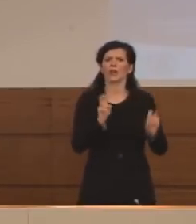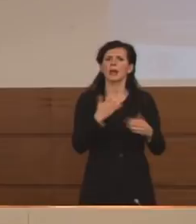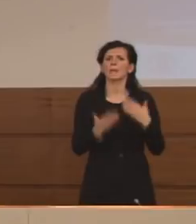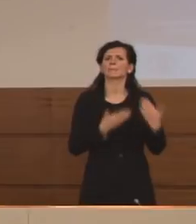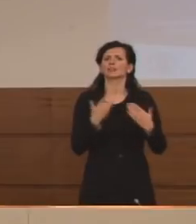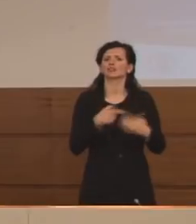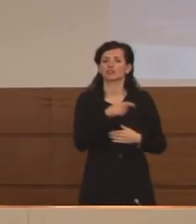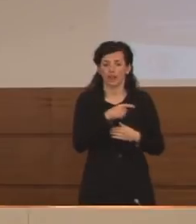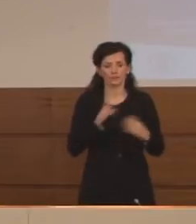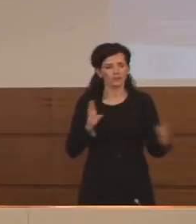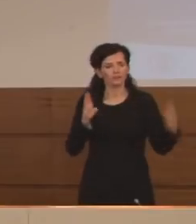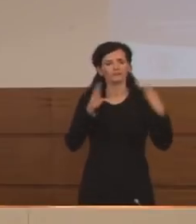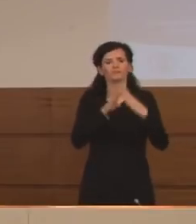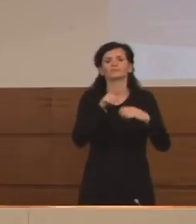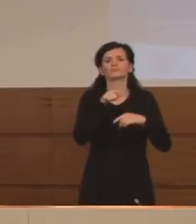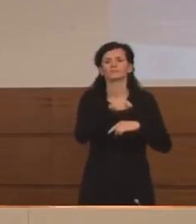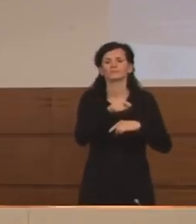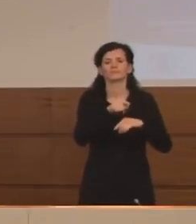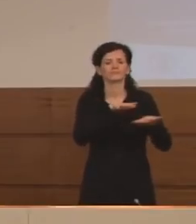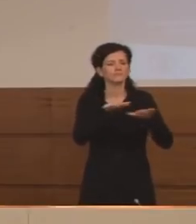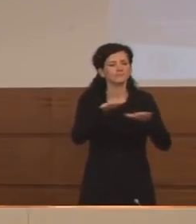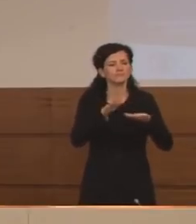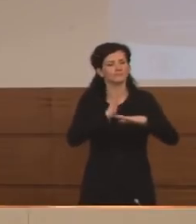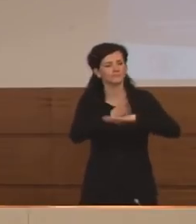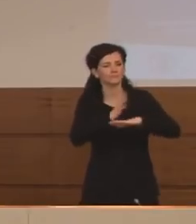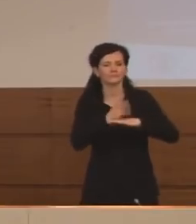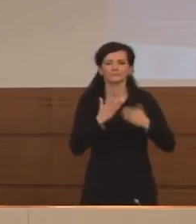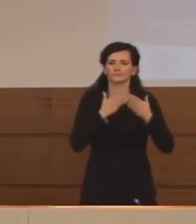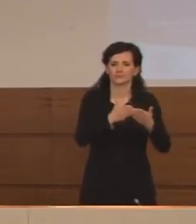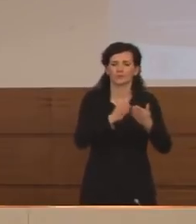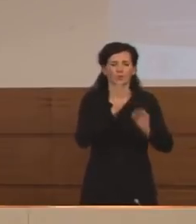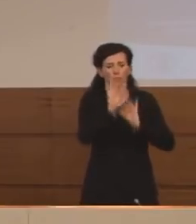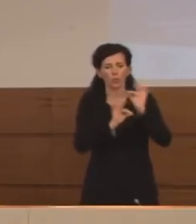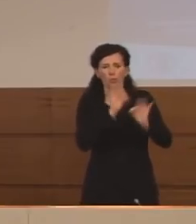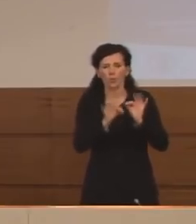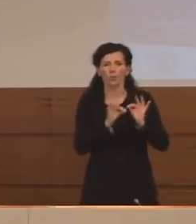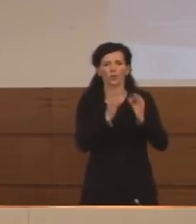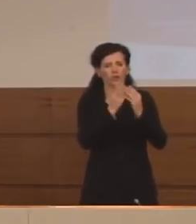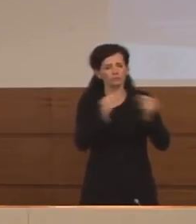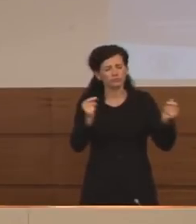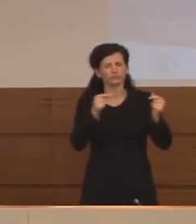per fronteggiare la cura e il contrasto alla diffusione del virus.